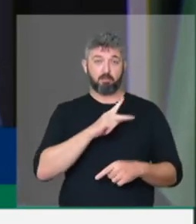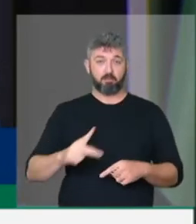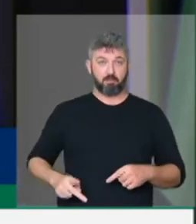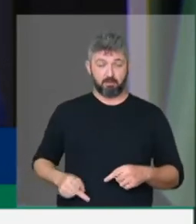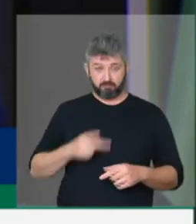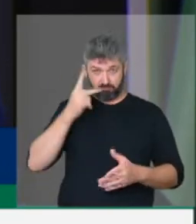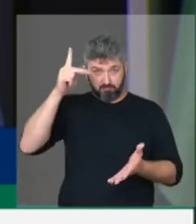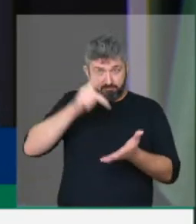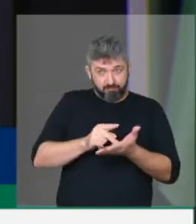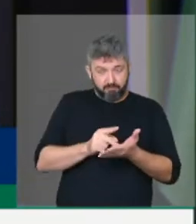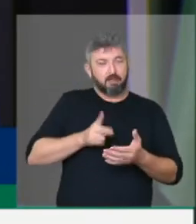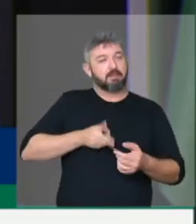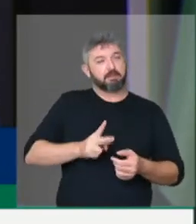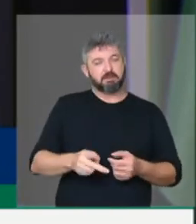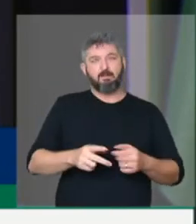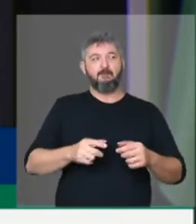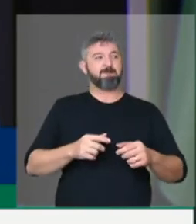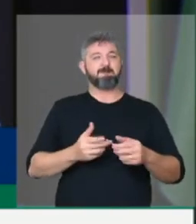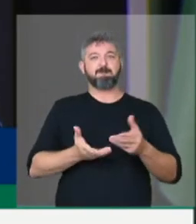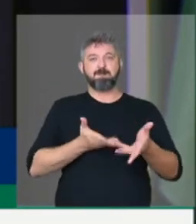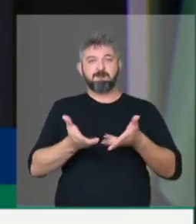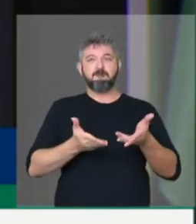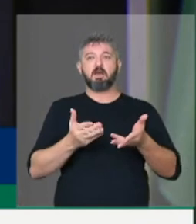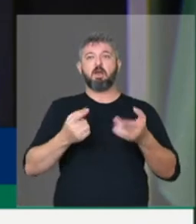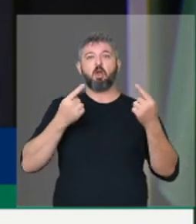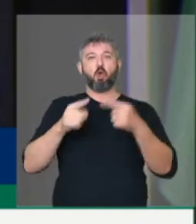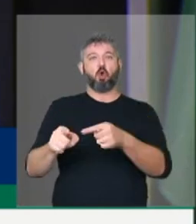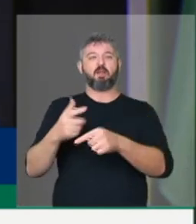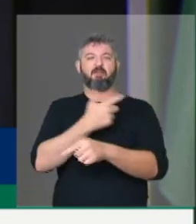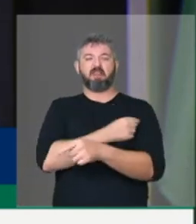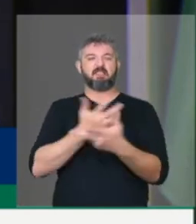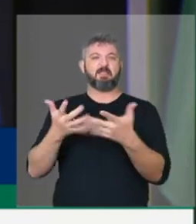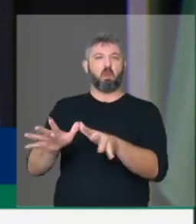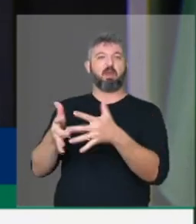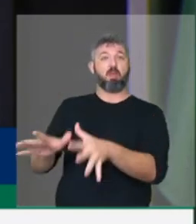O PRESIDENTE, NO FUNDO, SEMPRE TRABALHOU CONTRA A VACINA. PORQUE O PRESIDENTE FAZ MARTE